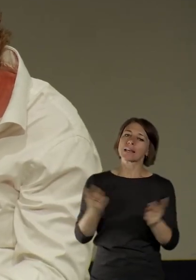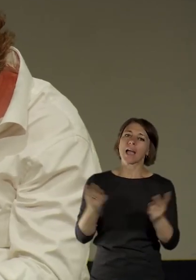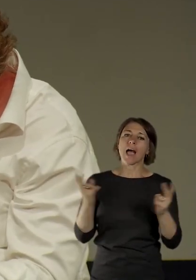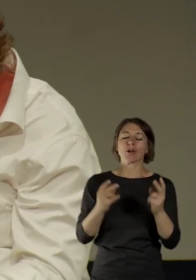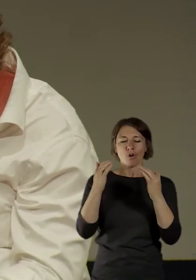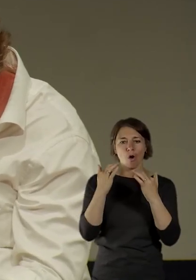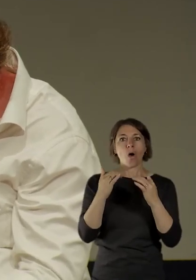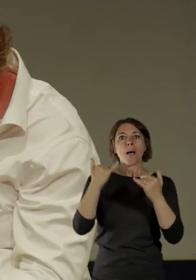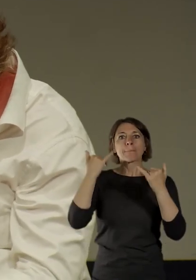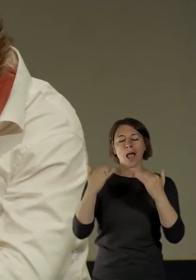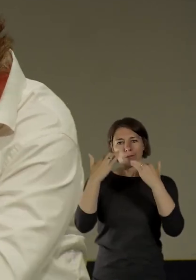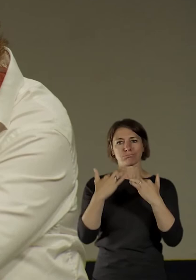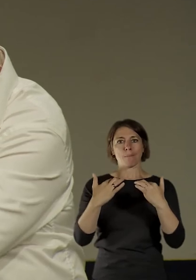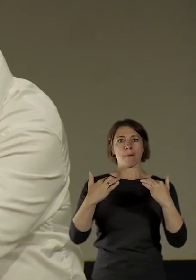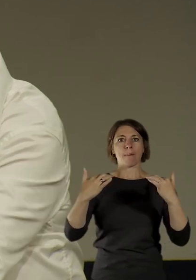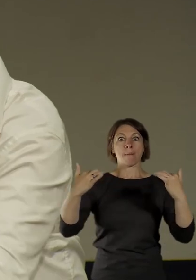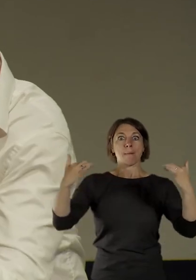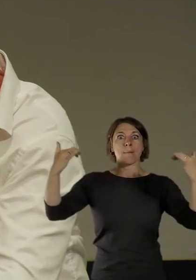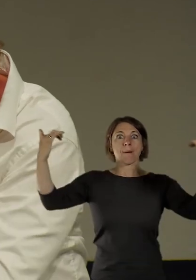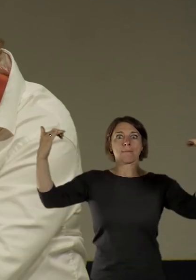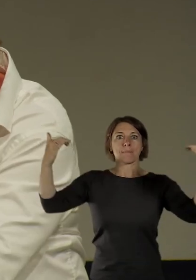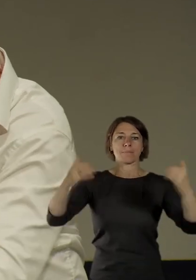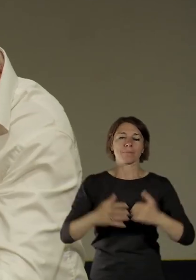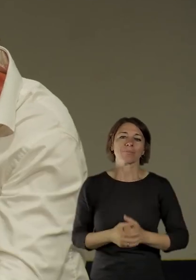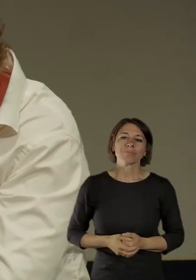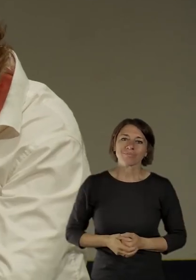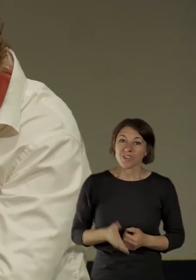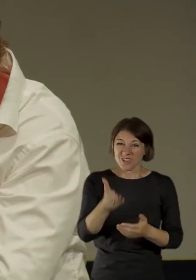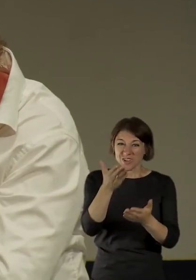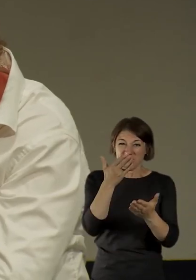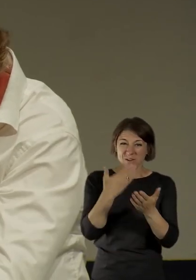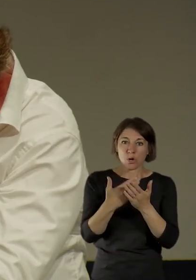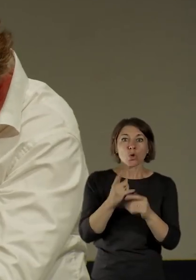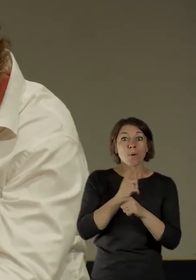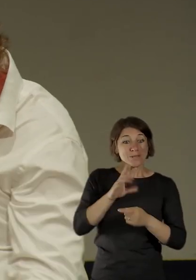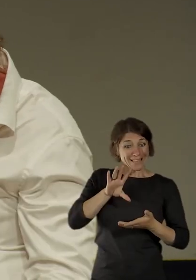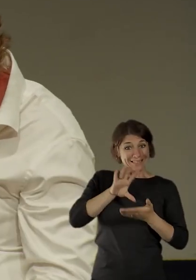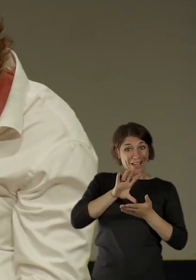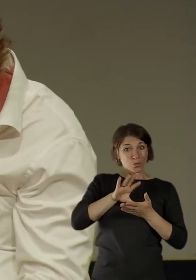V Praze není hodnotné pouze to území té památkové rezervace a pouze ty zóny.